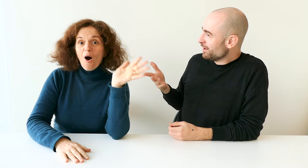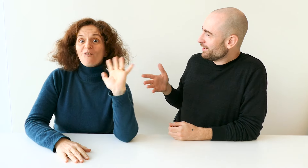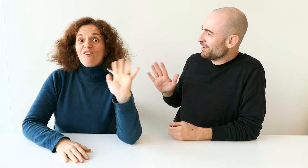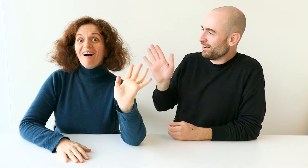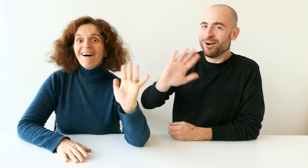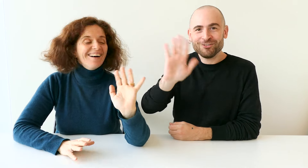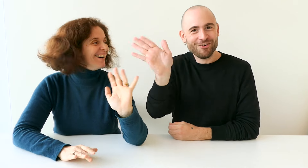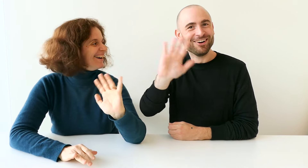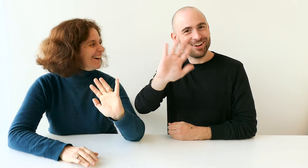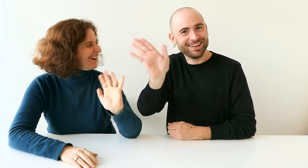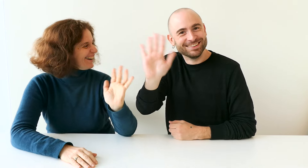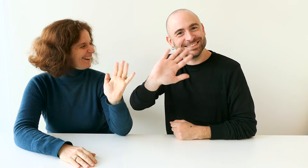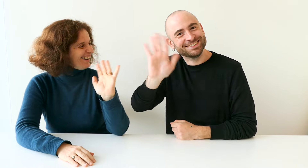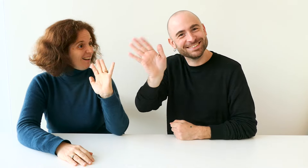Au revoir !!! Voilà c'est ça, au revoir ! - Au revoir !